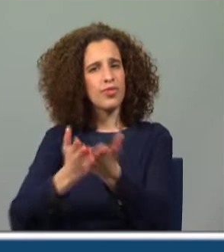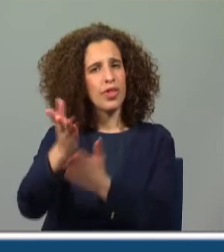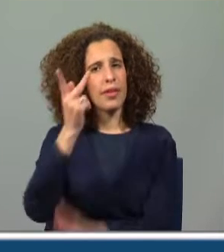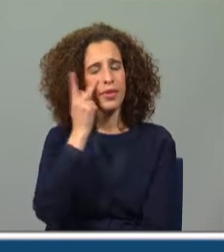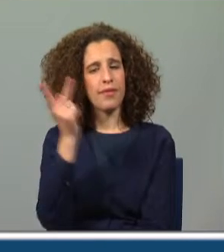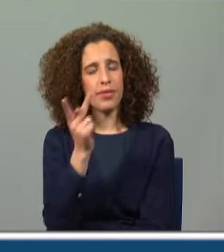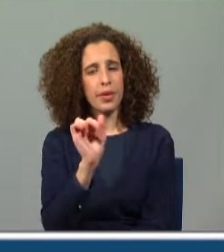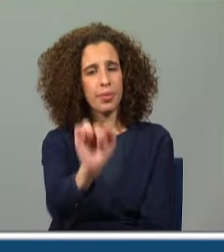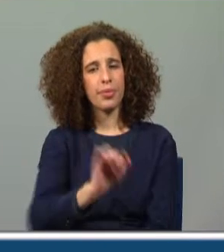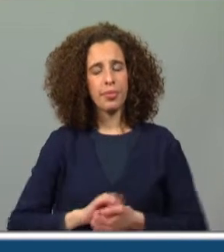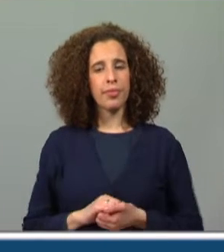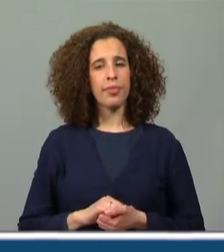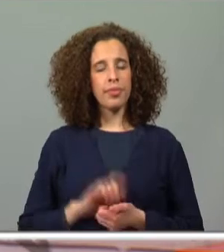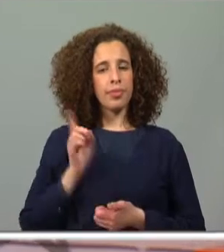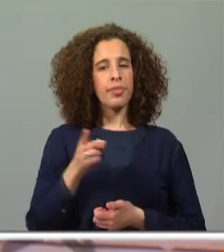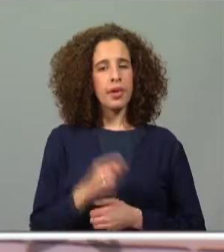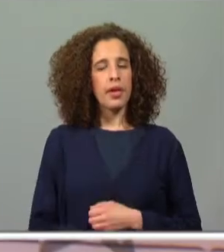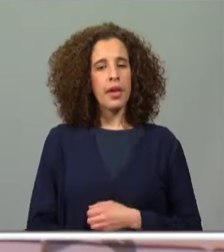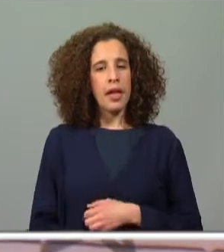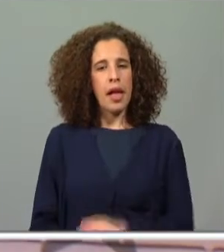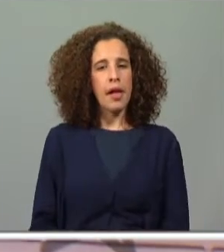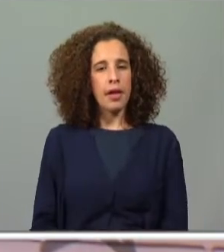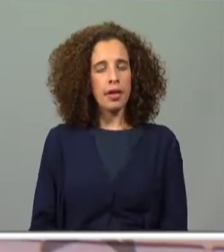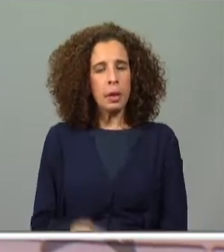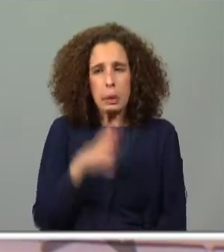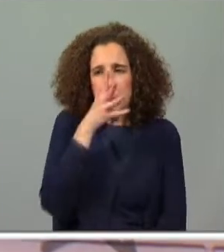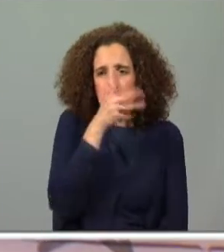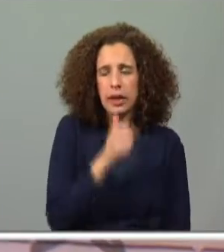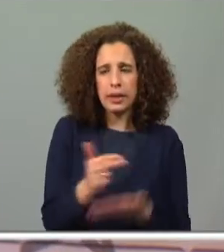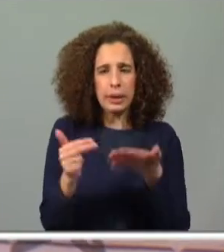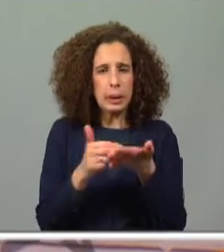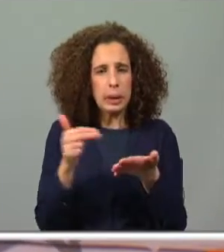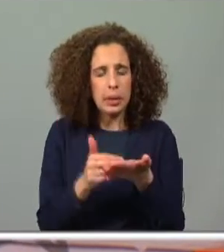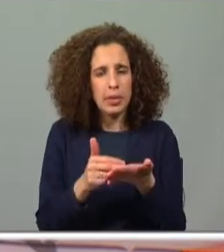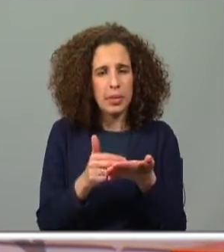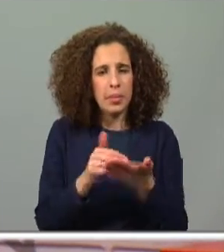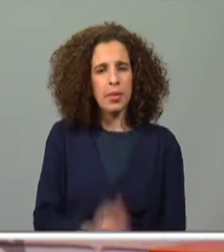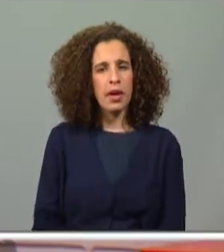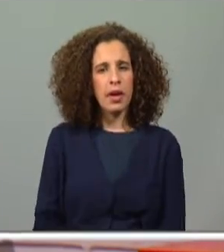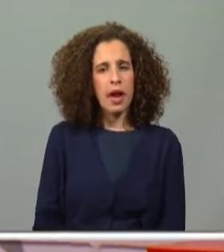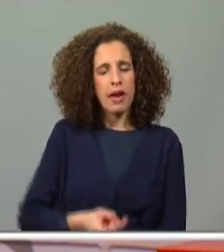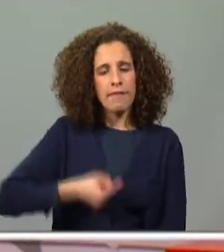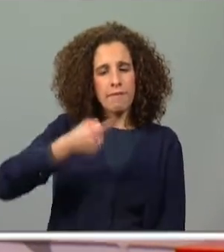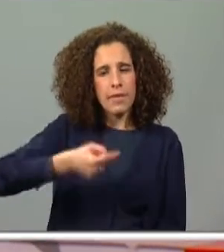sua vida portanto este drama de esperar sistematicamente por uma mudança porque 你的生活如此等待的戲劇系統地改變，因為